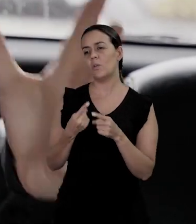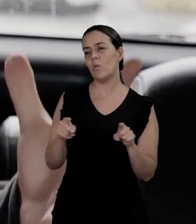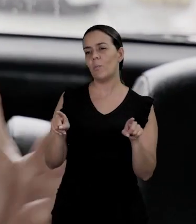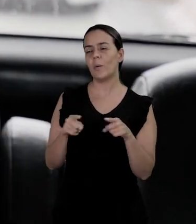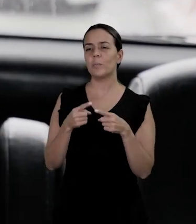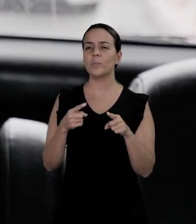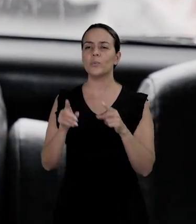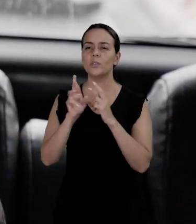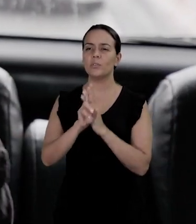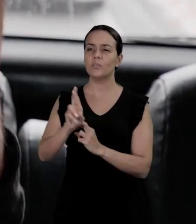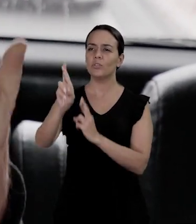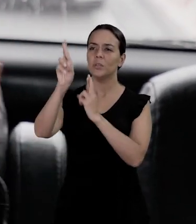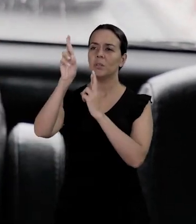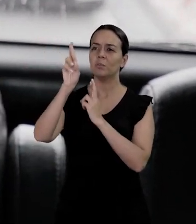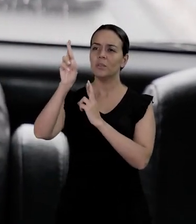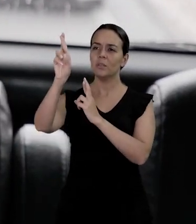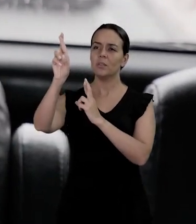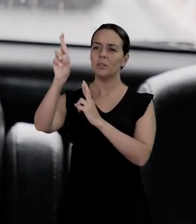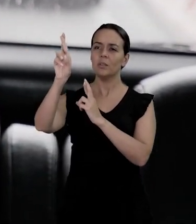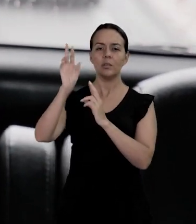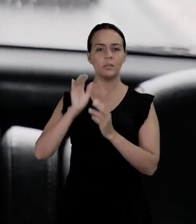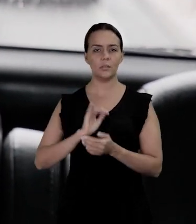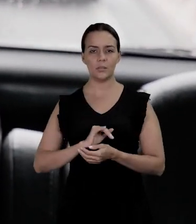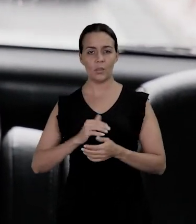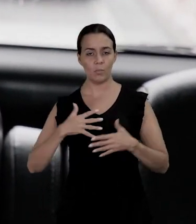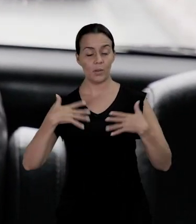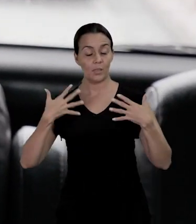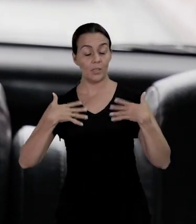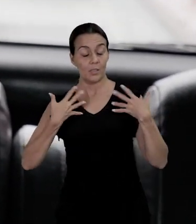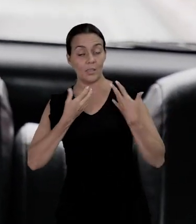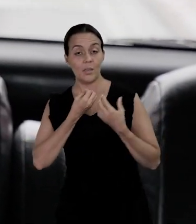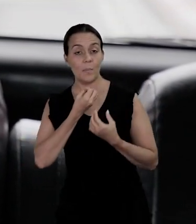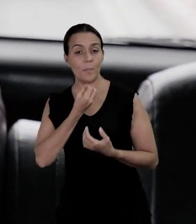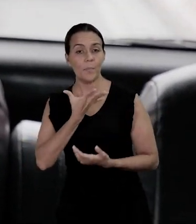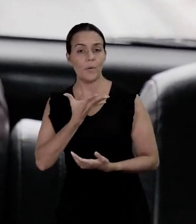uma música até alegre, uma alegria até meio alucinada, mesmo,